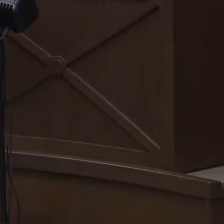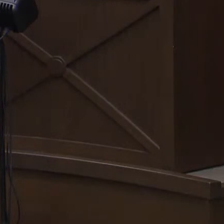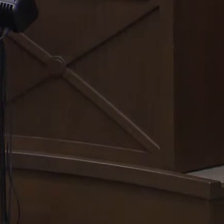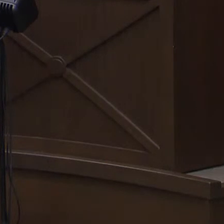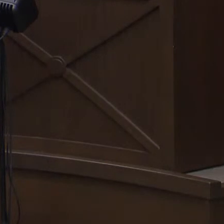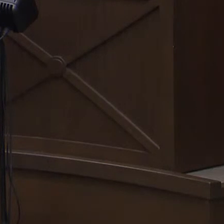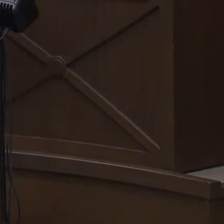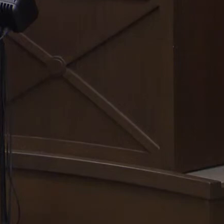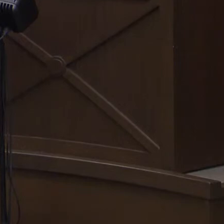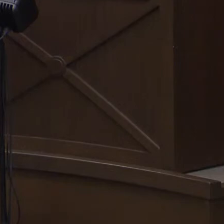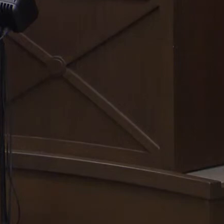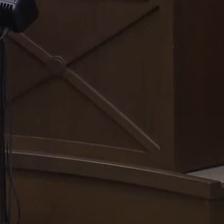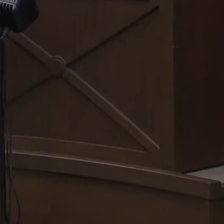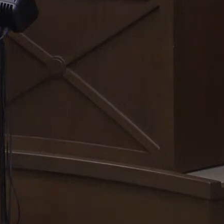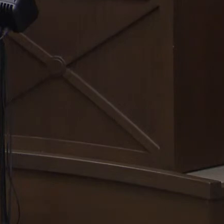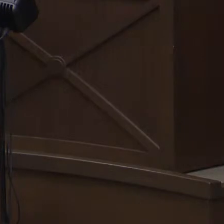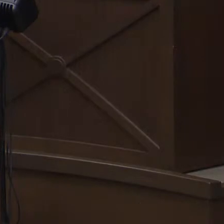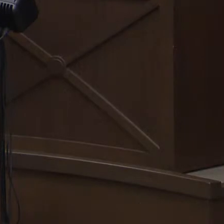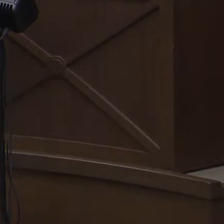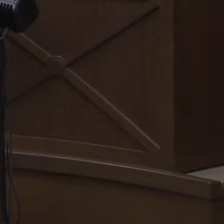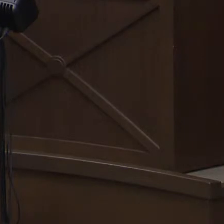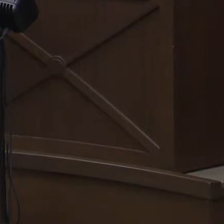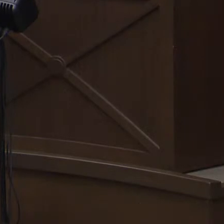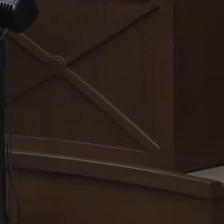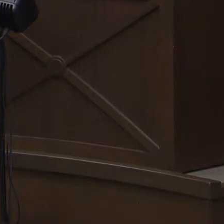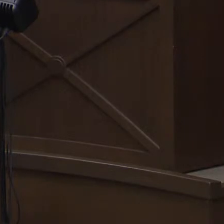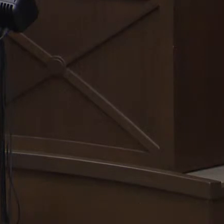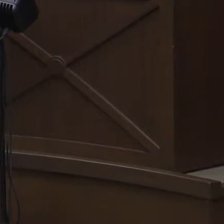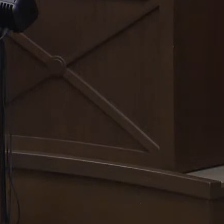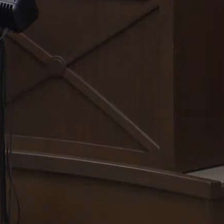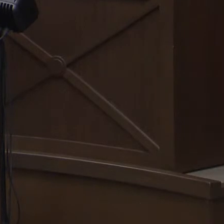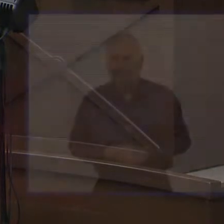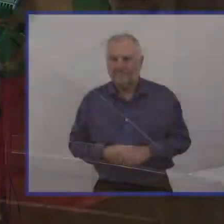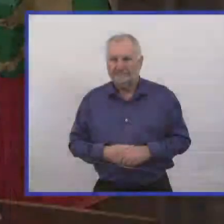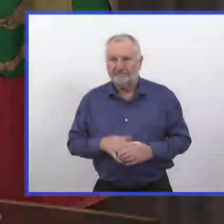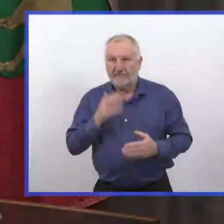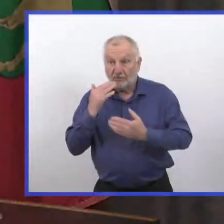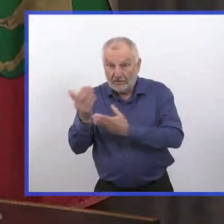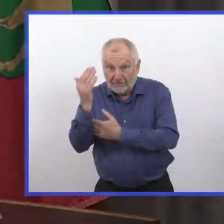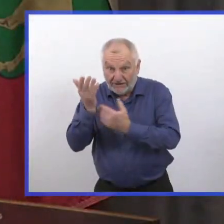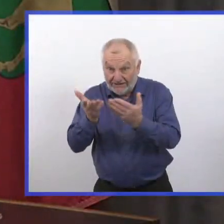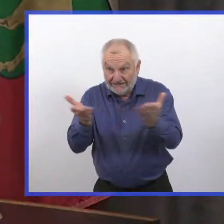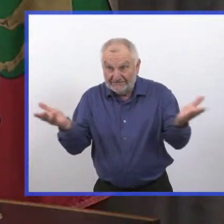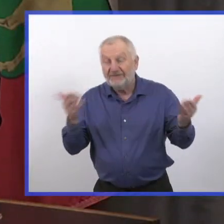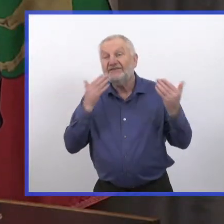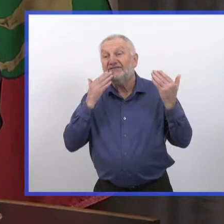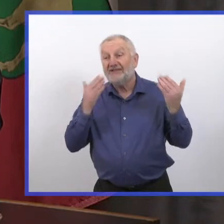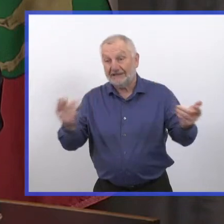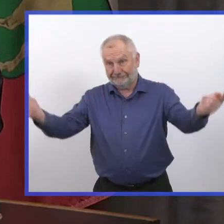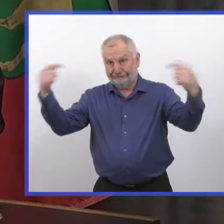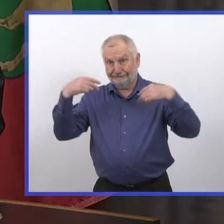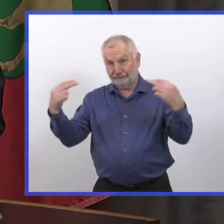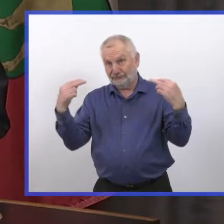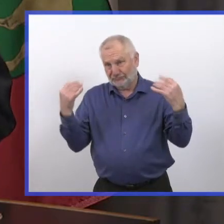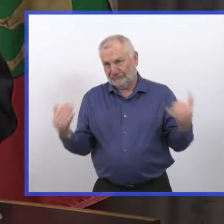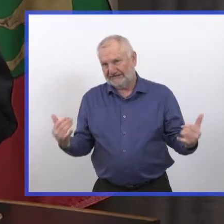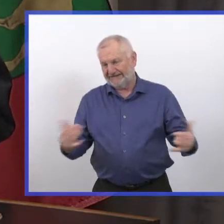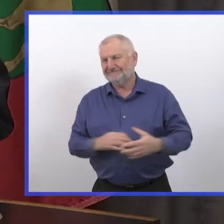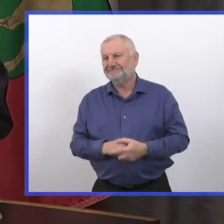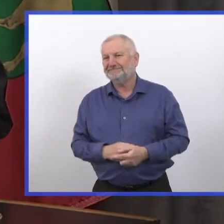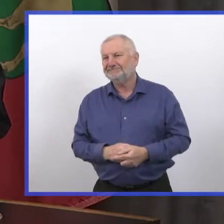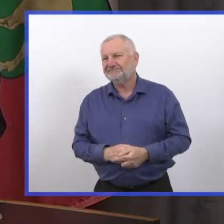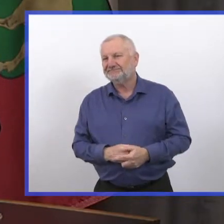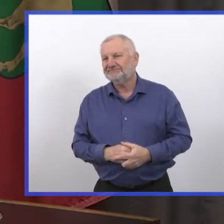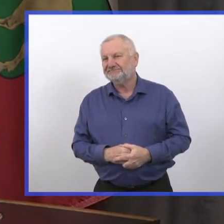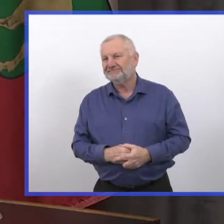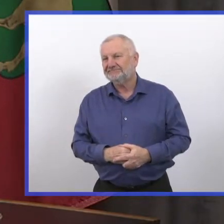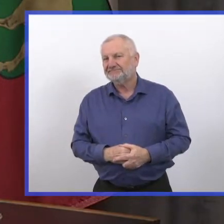Dès que les chercheurs ont appris de l'existence du virus de la COVID-19, ils se sont mis à travailler sur des vaccins pour la combattre.